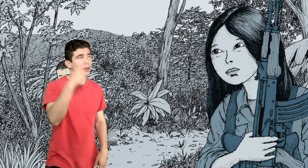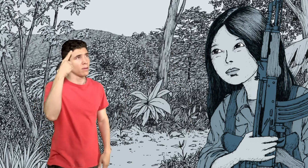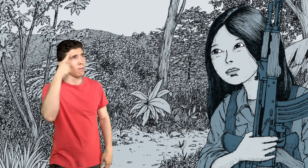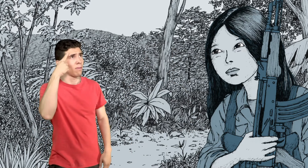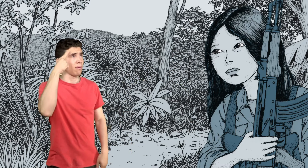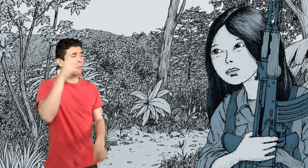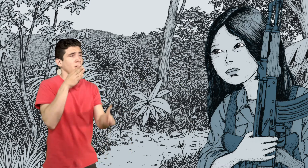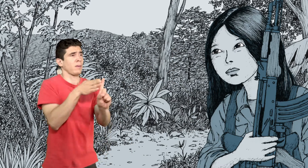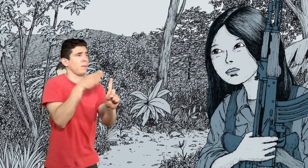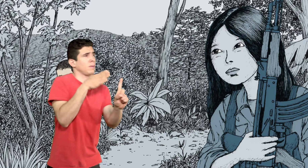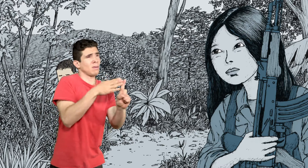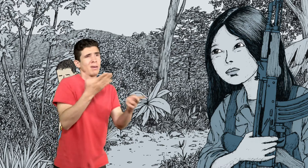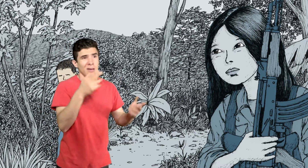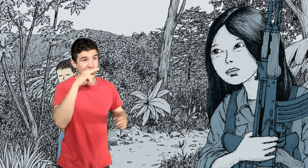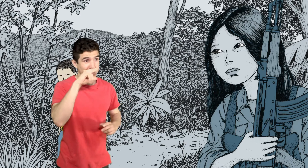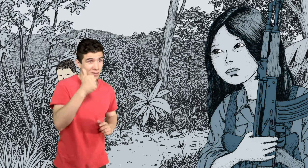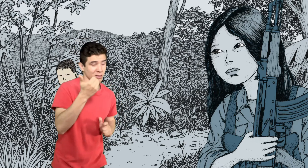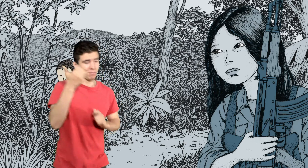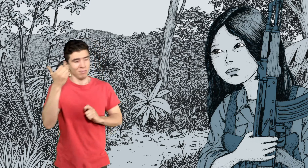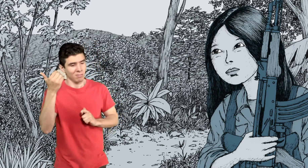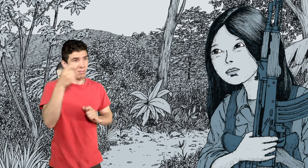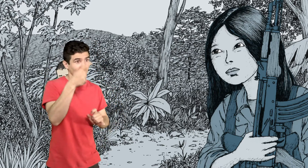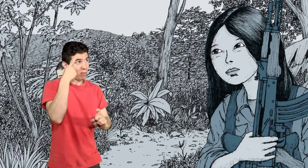Pues si sigues de enamorado de esa niña,